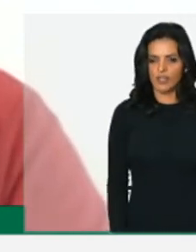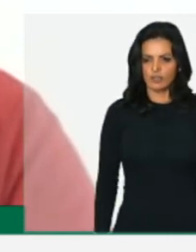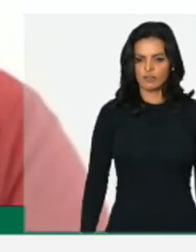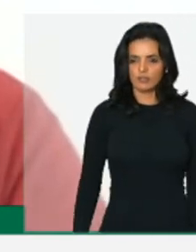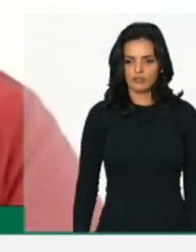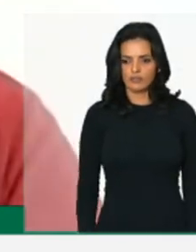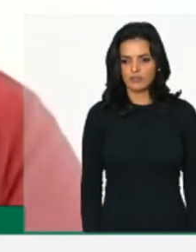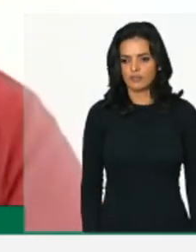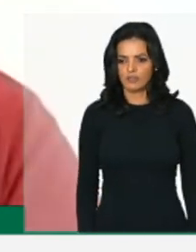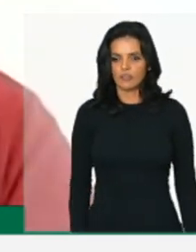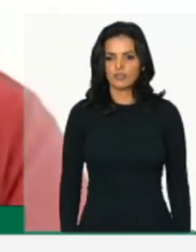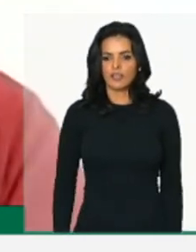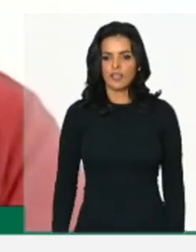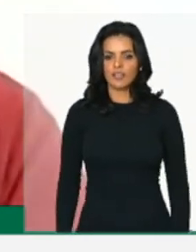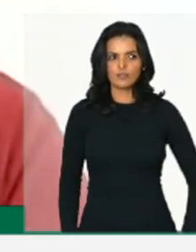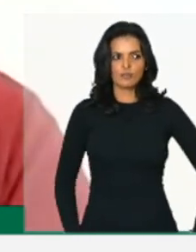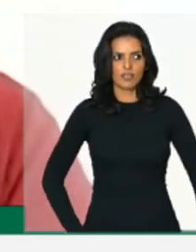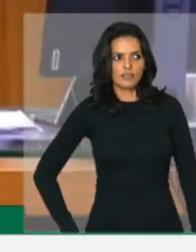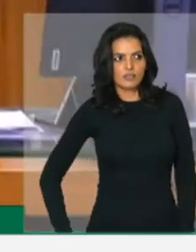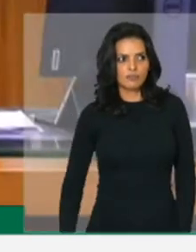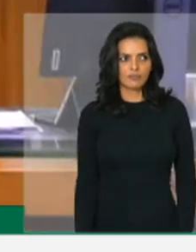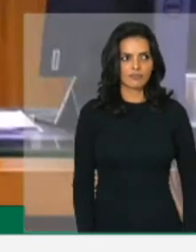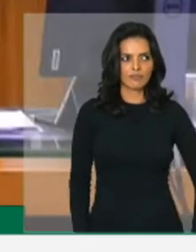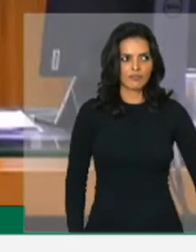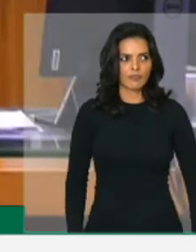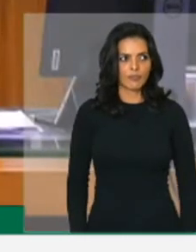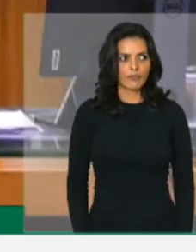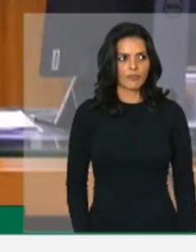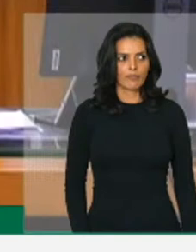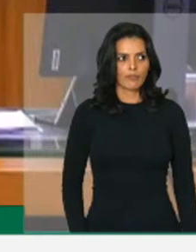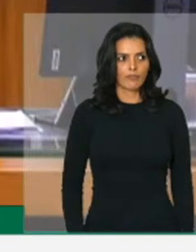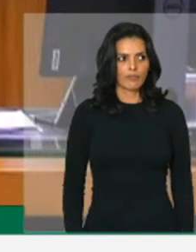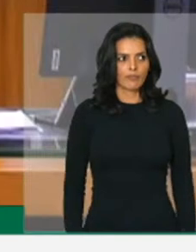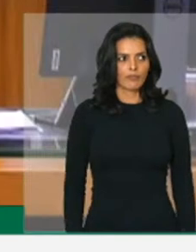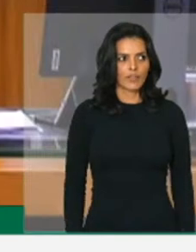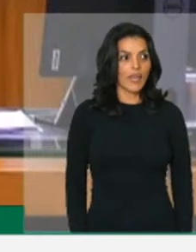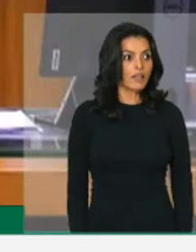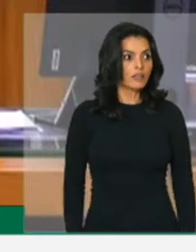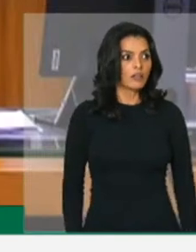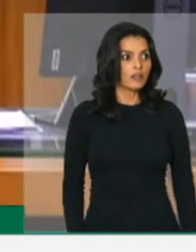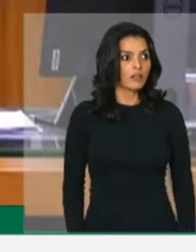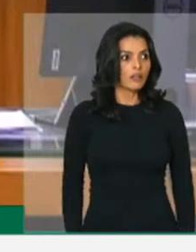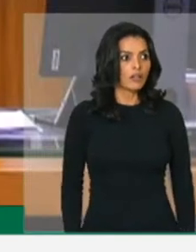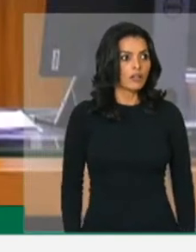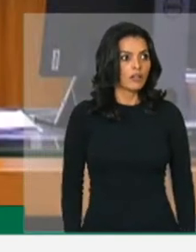[DEPUTADO]: O PROGRESSISTAS? -- [DEPUTADA]: É SIM, PRESIDENTE. -- [PRESIDENTE]: